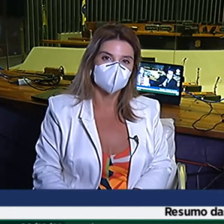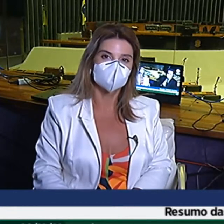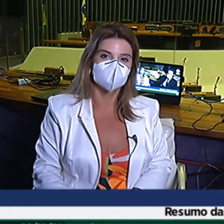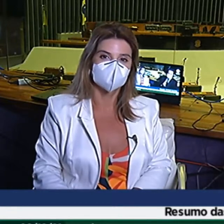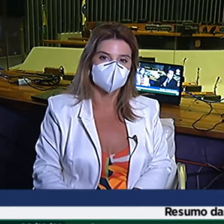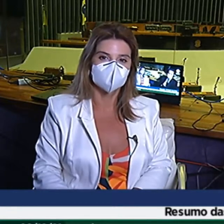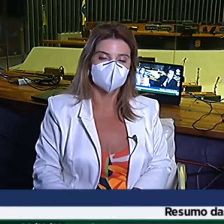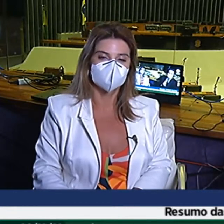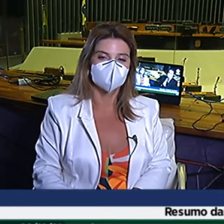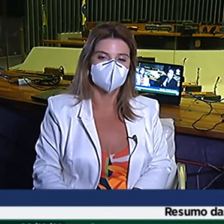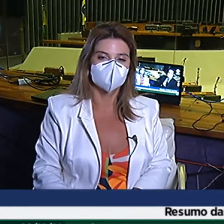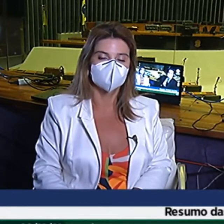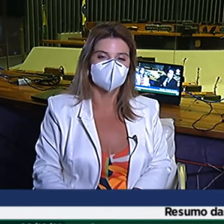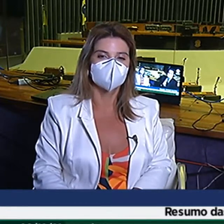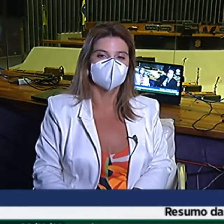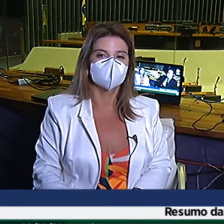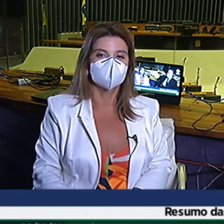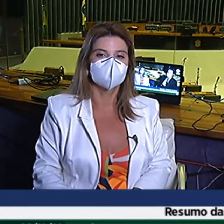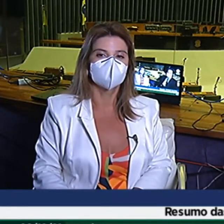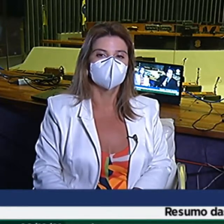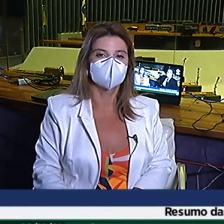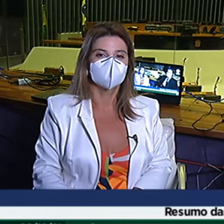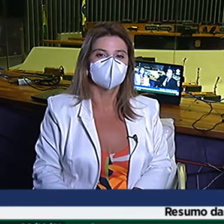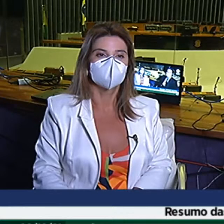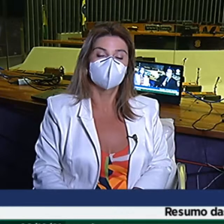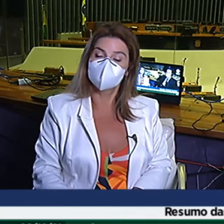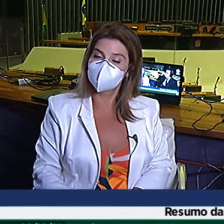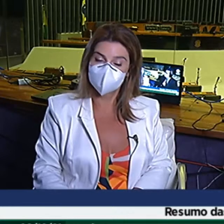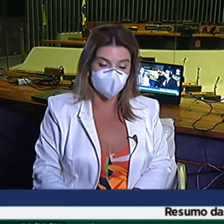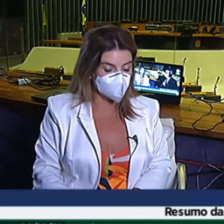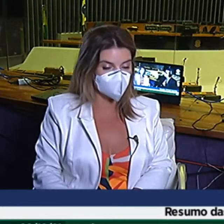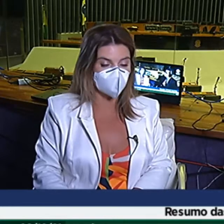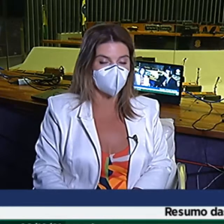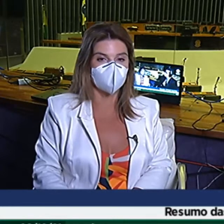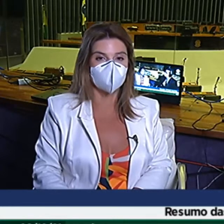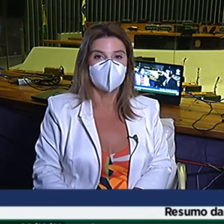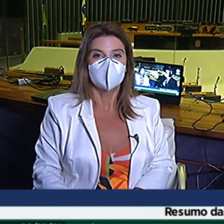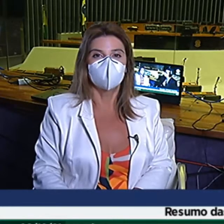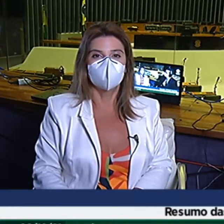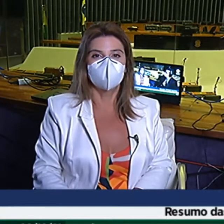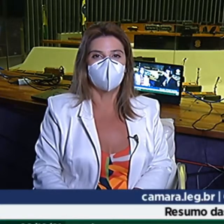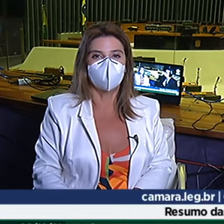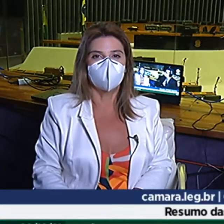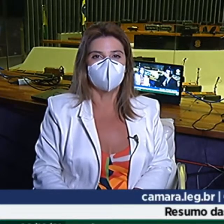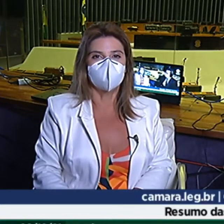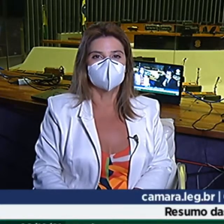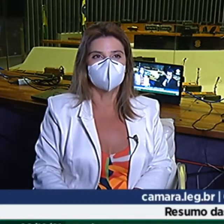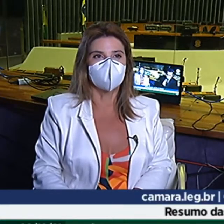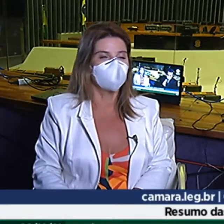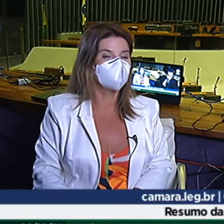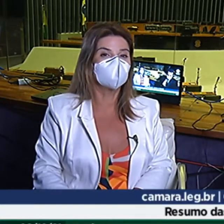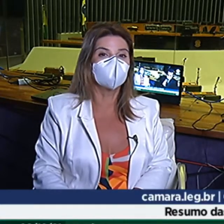CONVENÇÃO DE PIÃOD PESTE SOBRE CRIMES CIBERNÉTICO. -- [GINNY MORAIS]: UM GRANDE PROBLEMA MUNDIAL NA REDE MUNDIAL DE COMPUTADORES.